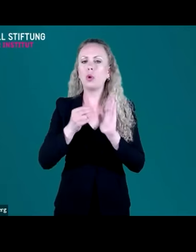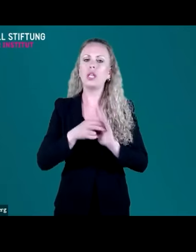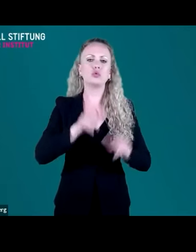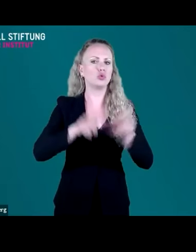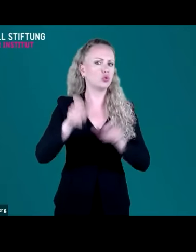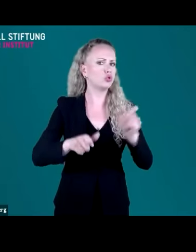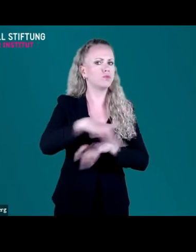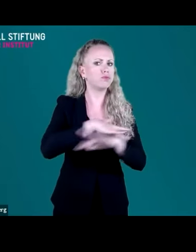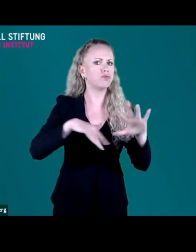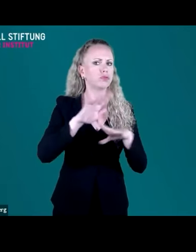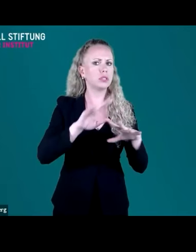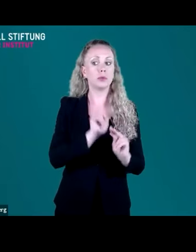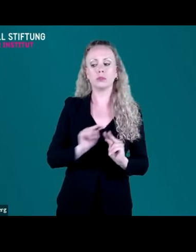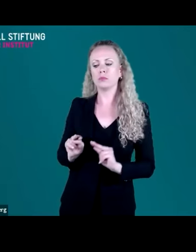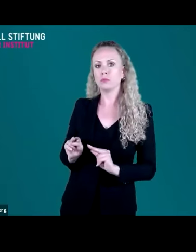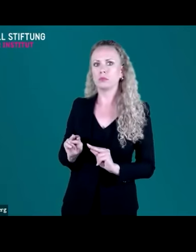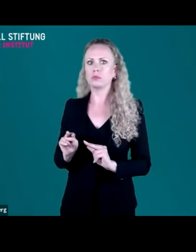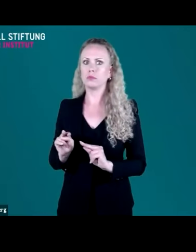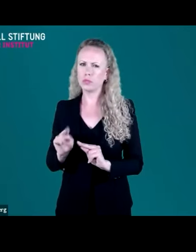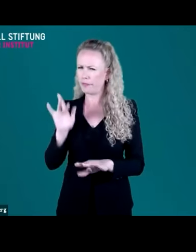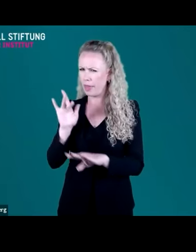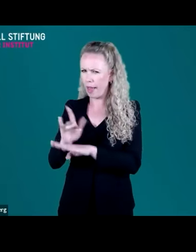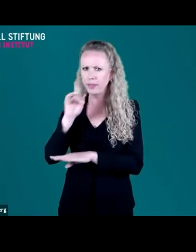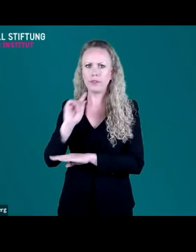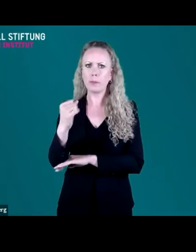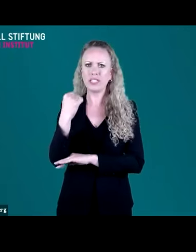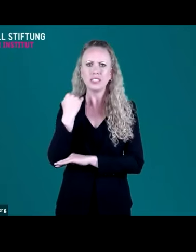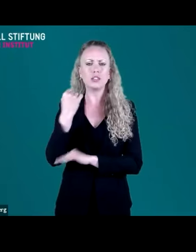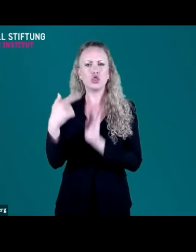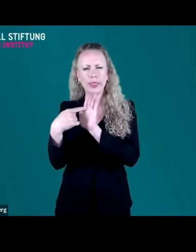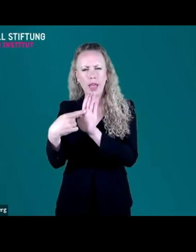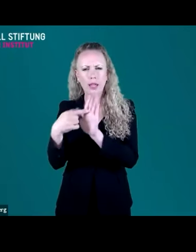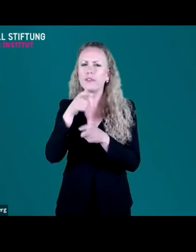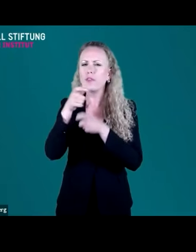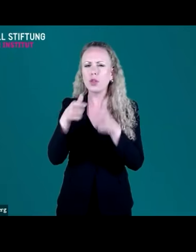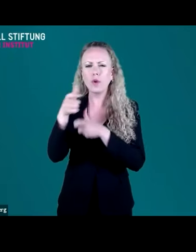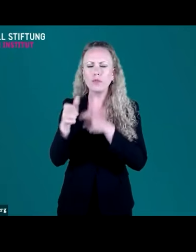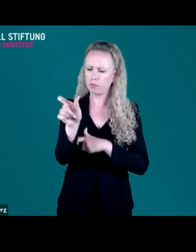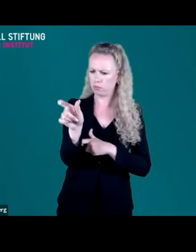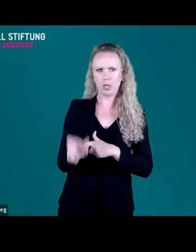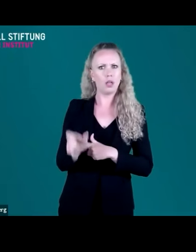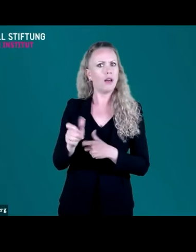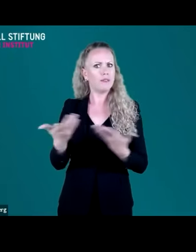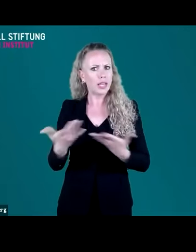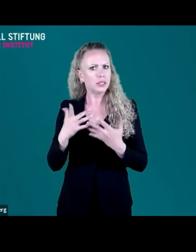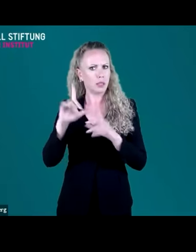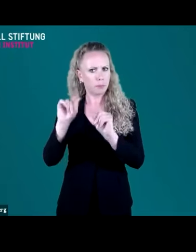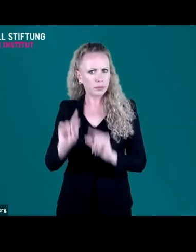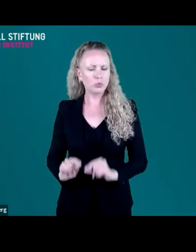welche antifeministischen Narrative bei den beobachteten Normalisierungsprozessen und Diskursverschiebungen eine Rolle spielen